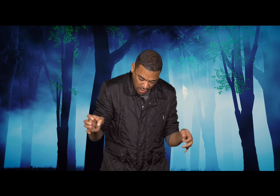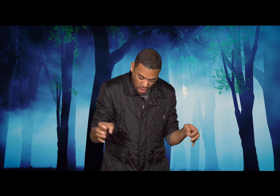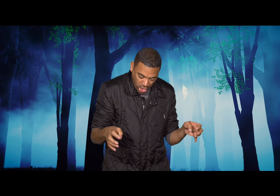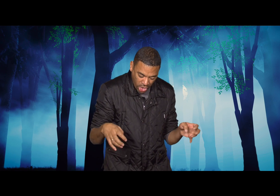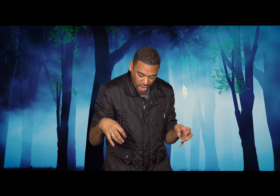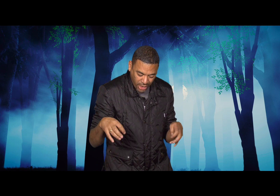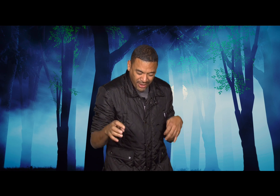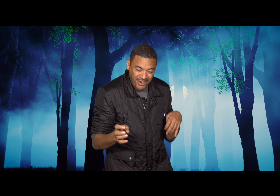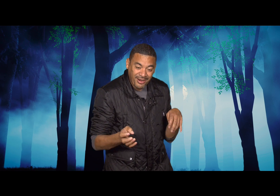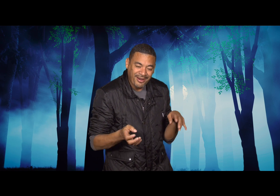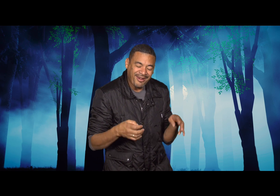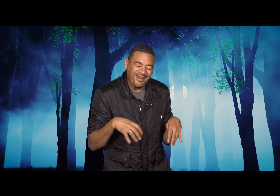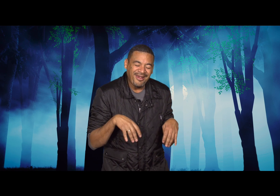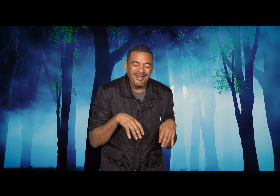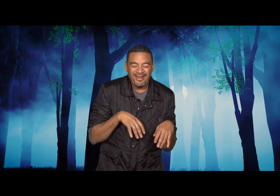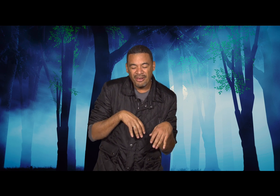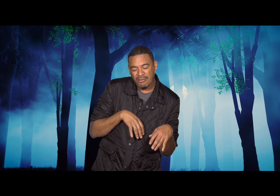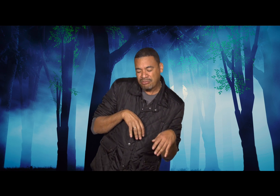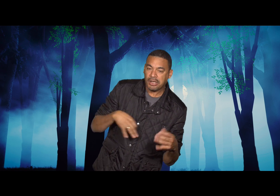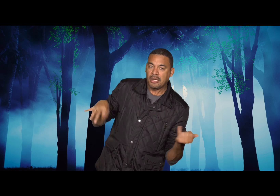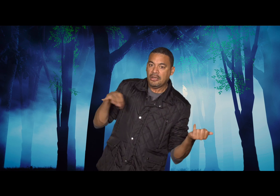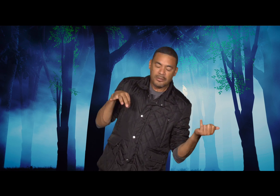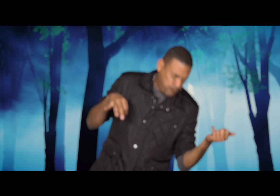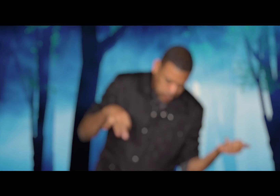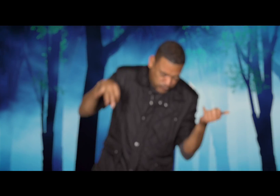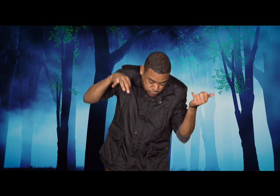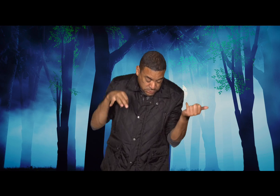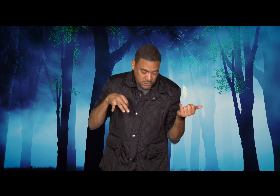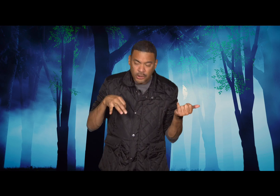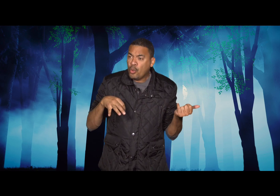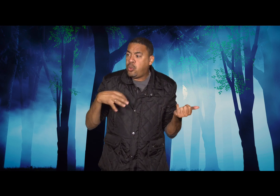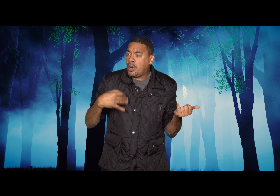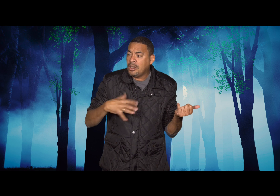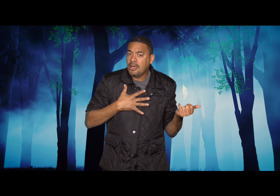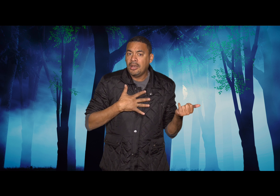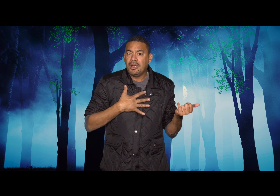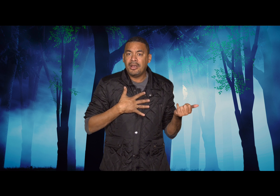hasta caer profundamente dormido frente al niño.